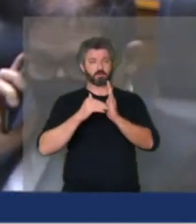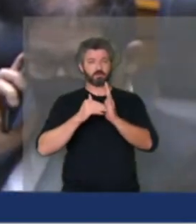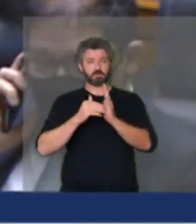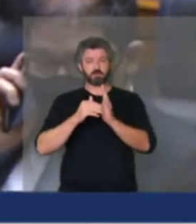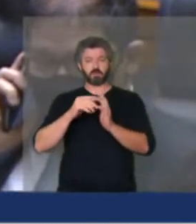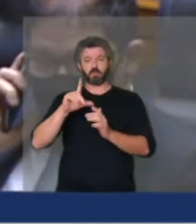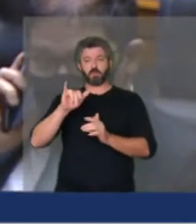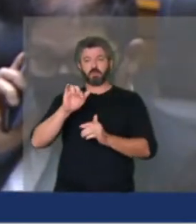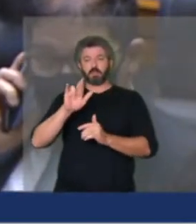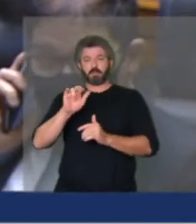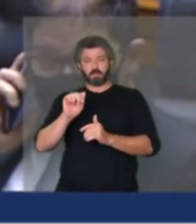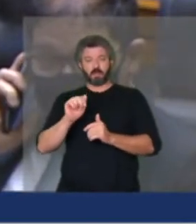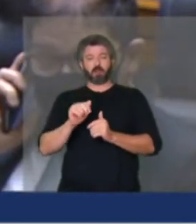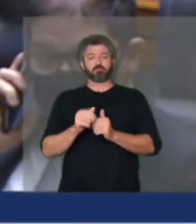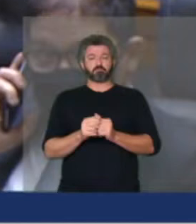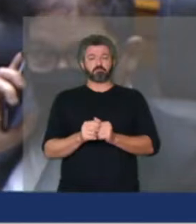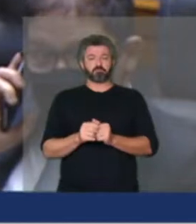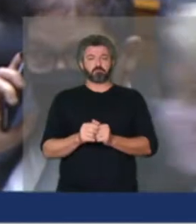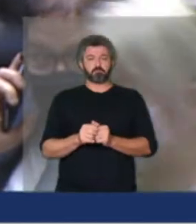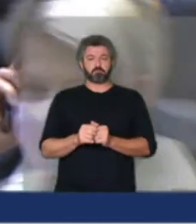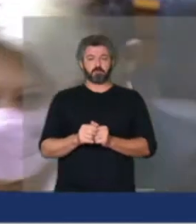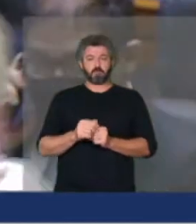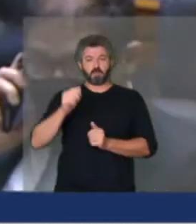LIRA, QUE É O AUTOR DESTA PEC, SENADOR RAIMUNDO LIRA DO MDB DA PARAÍBA, APRESENTOU E